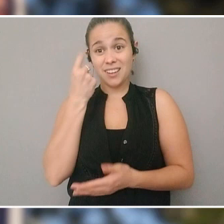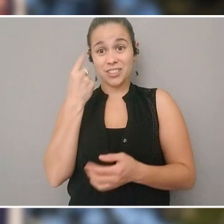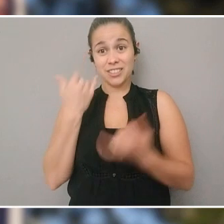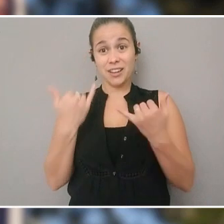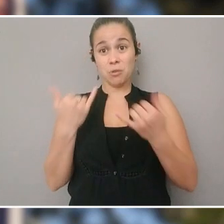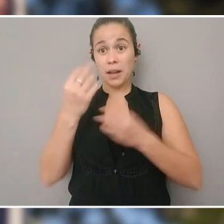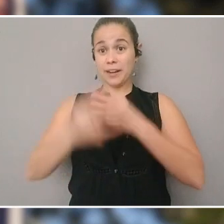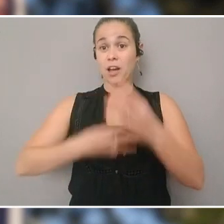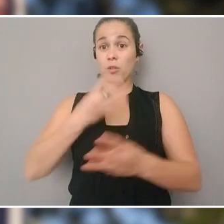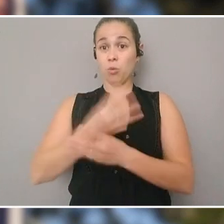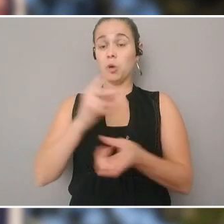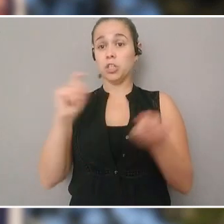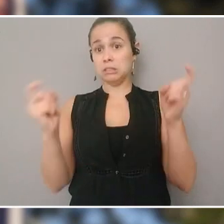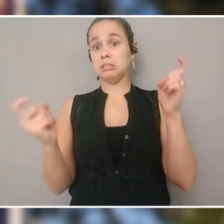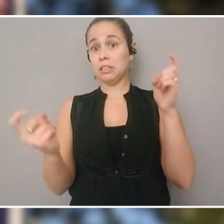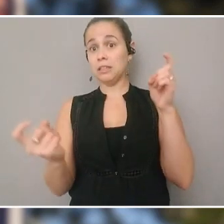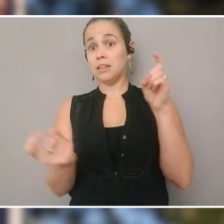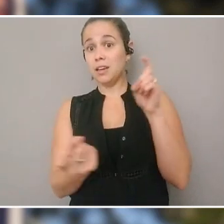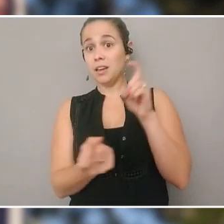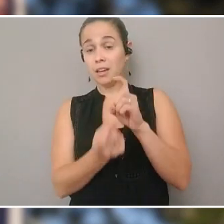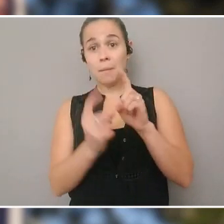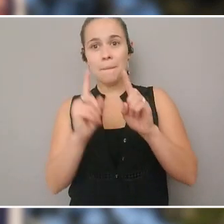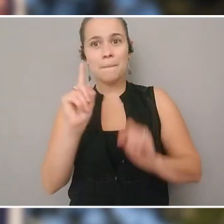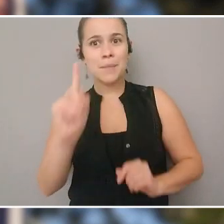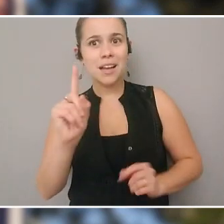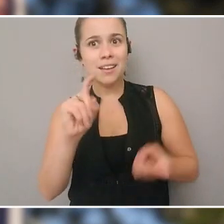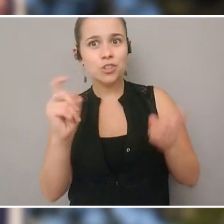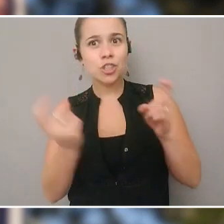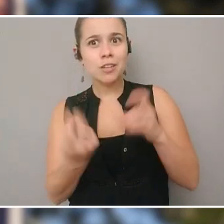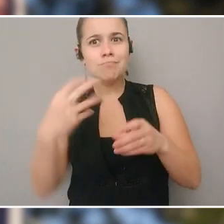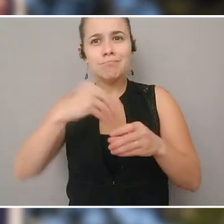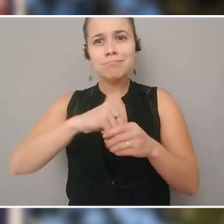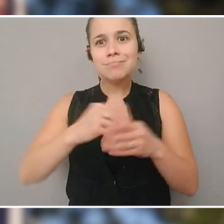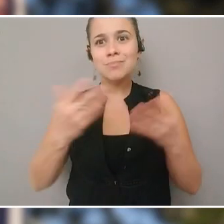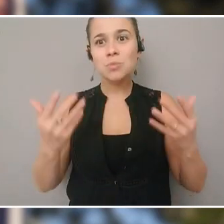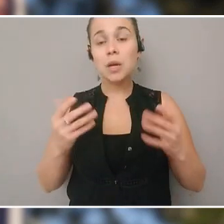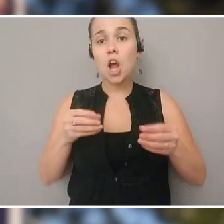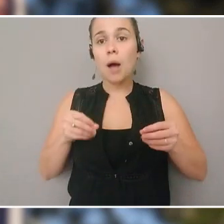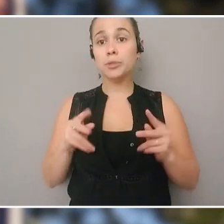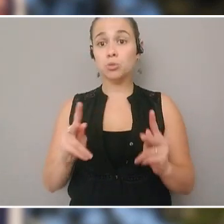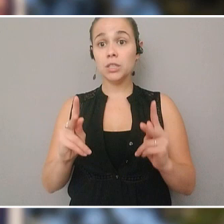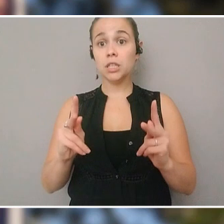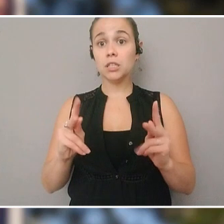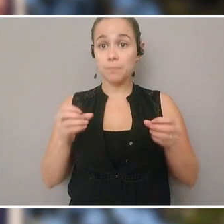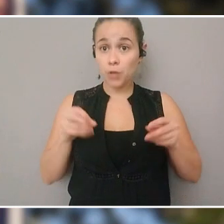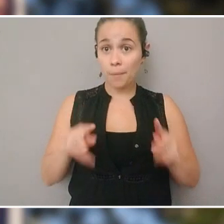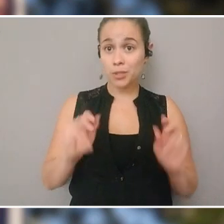con el cambio vienen mas oportunidades.